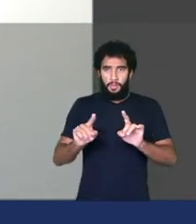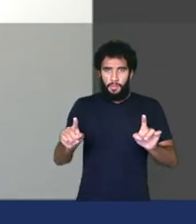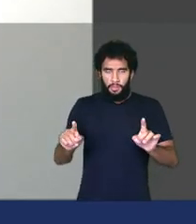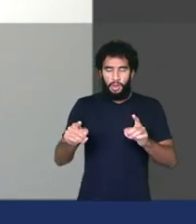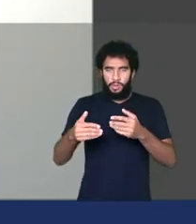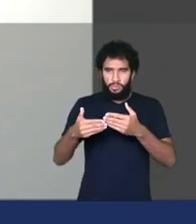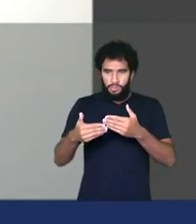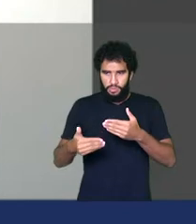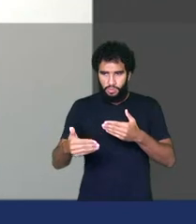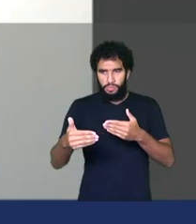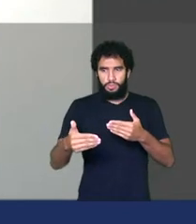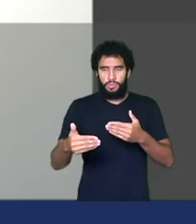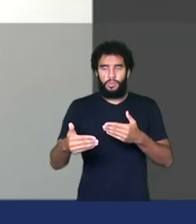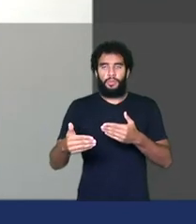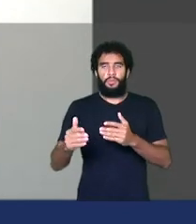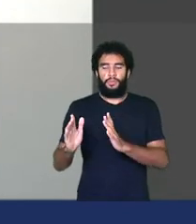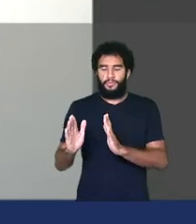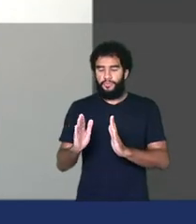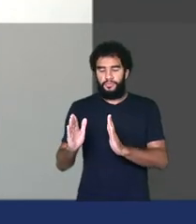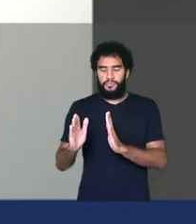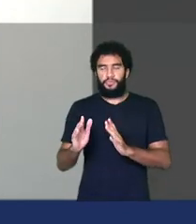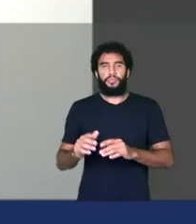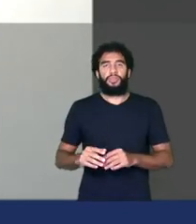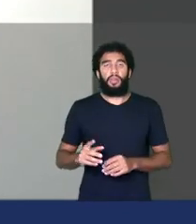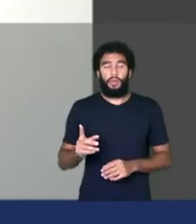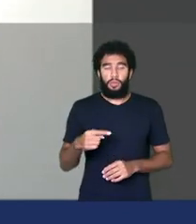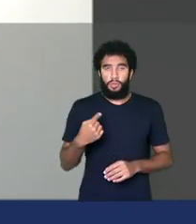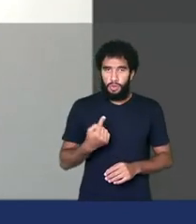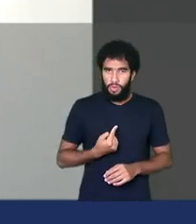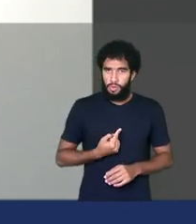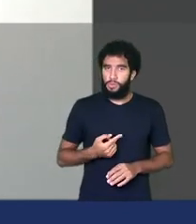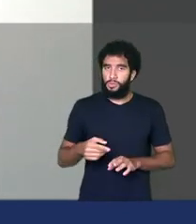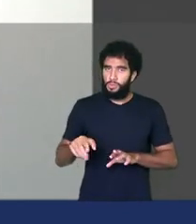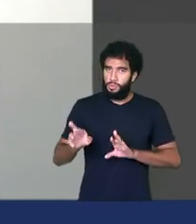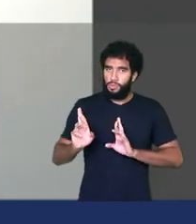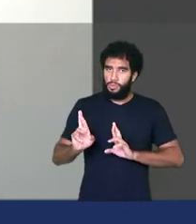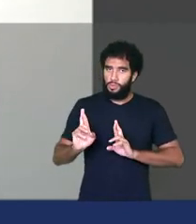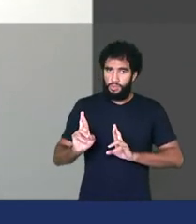APROVADO, MAS AINDA HÁ UMA ETAPA NO PROCESSO LEGISLATIVO E NÓS ESPERAMOS QUE ISSO